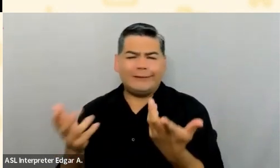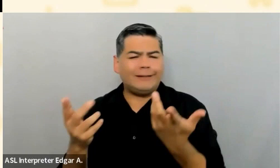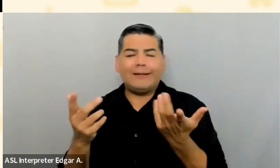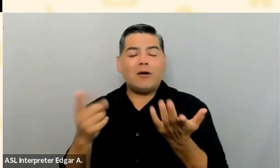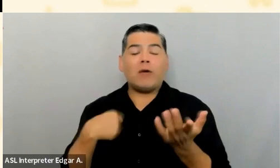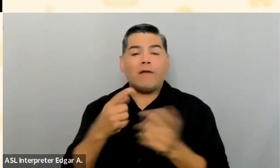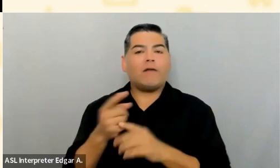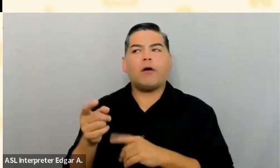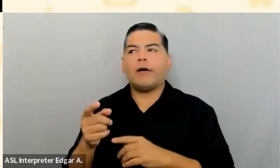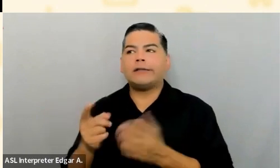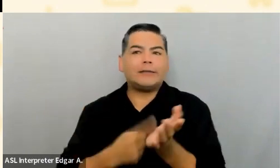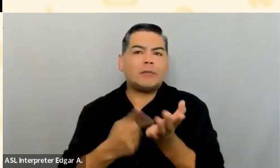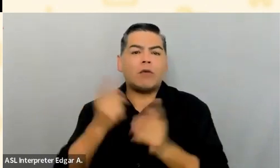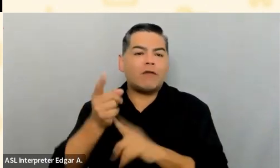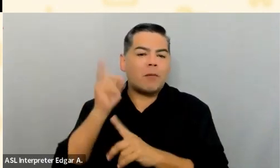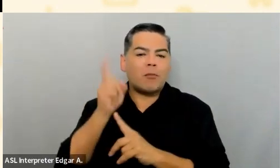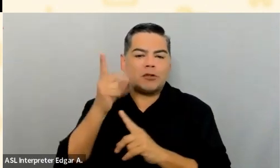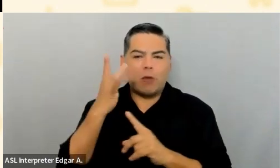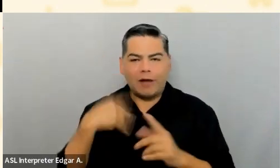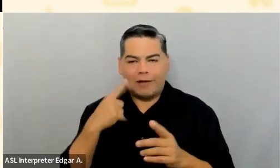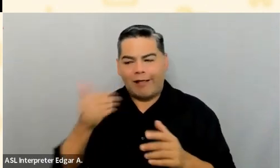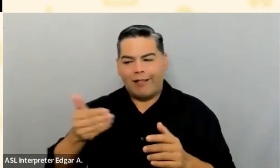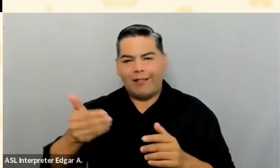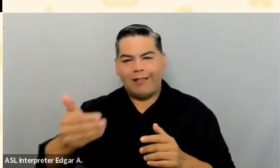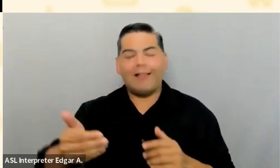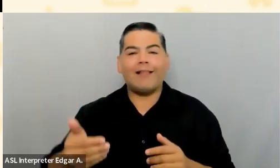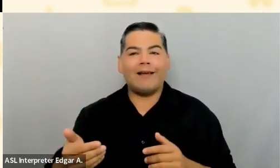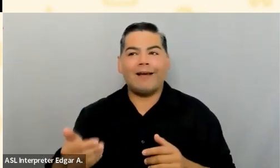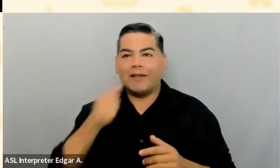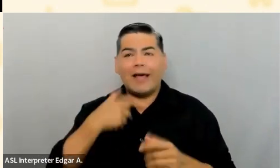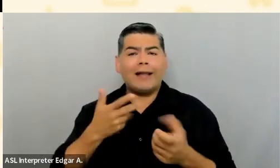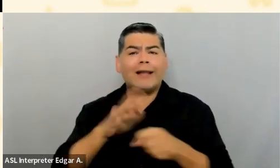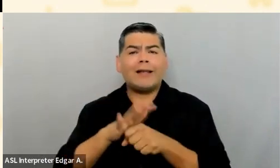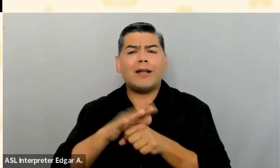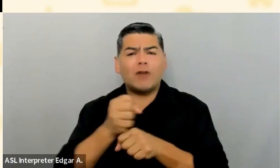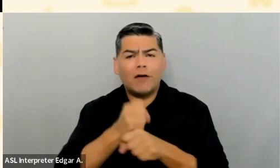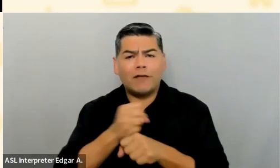Siempre lo llamo momentos porque tengo muchos. No he tomado suficiente café hoy, no he dormido lo suficiente hoy,